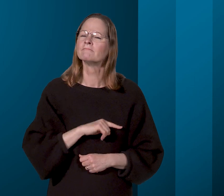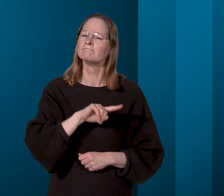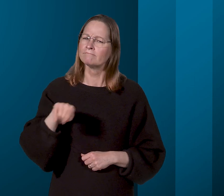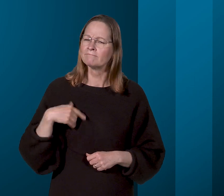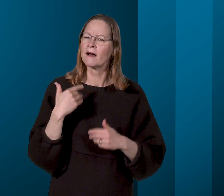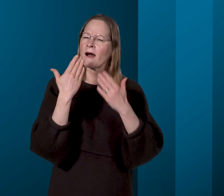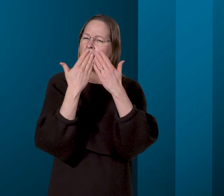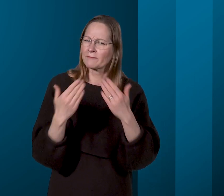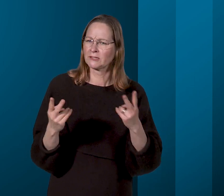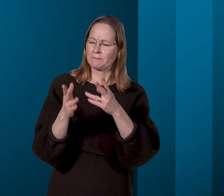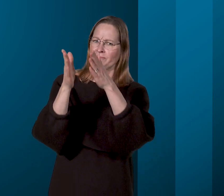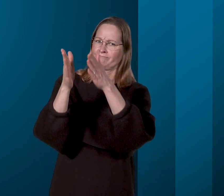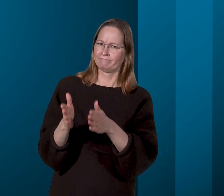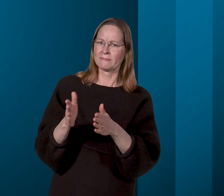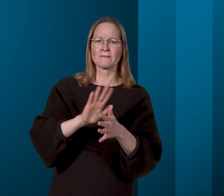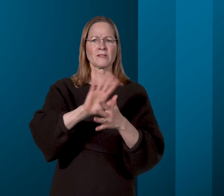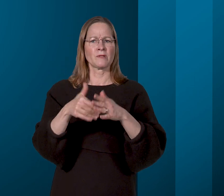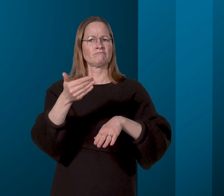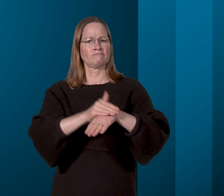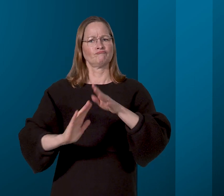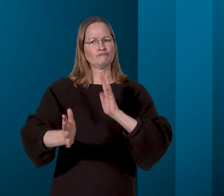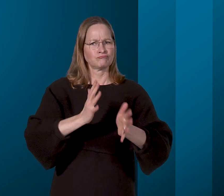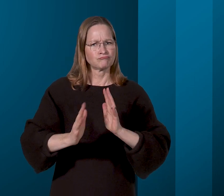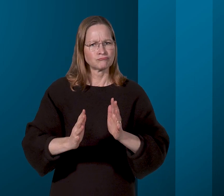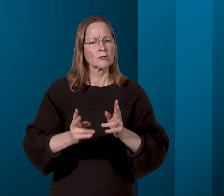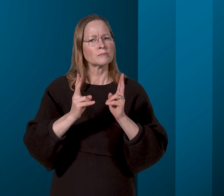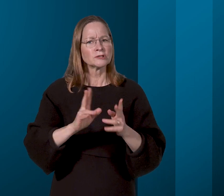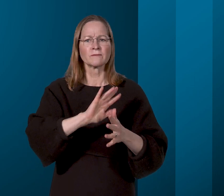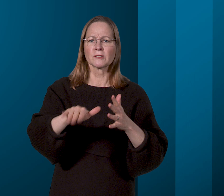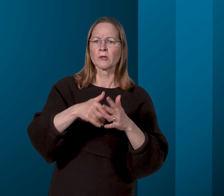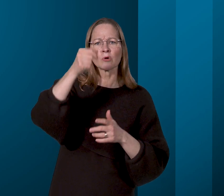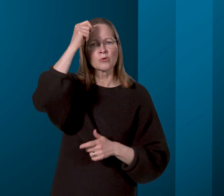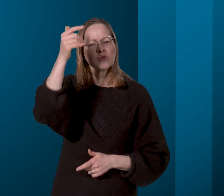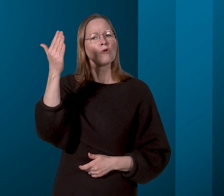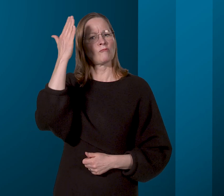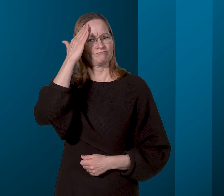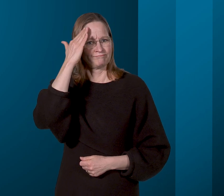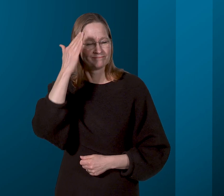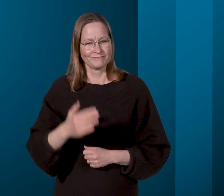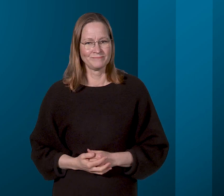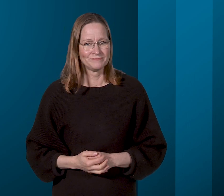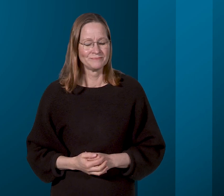Arvostamme myös viittomakielen taitoa sekä viittomakielisen kulttuurin tuntemusta.